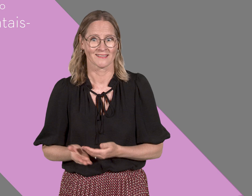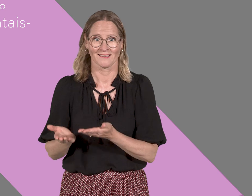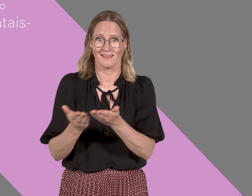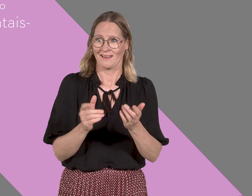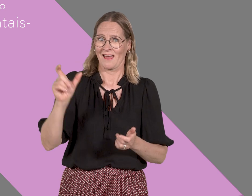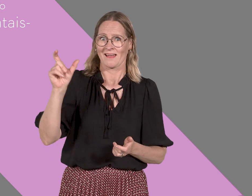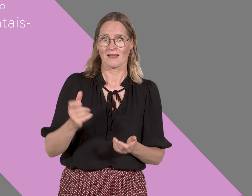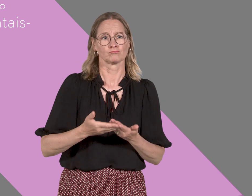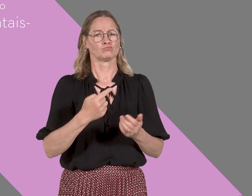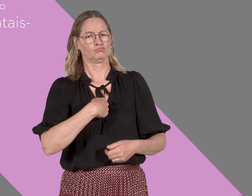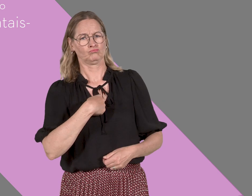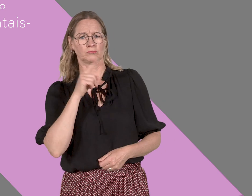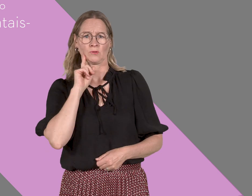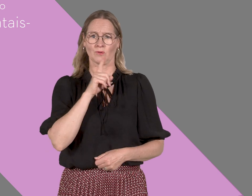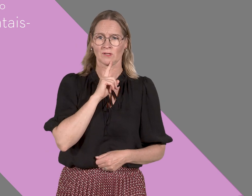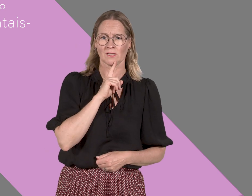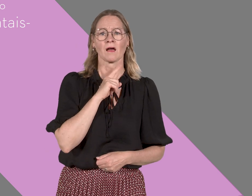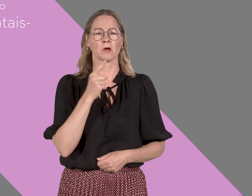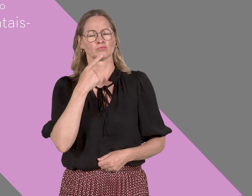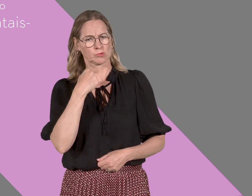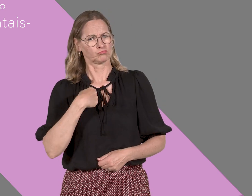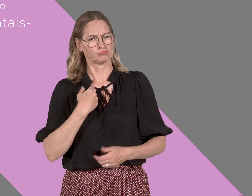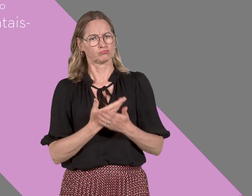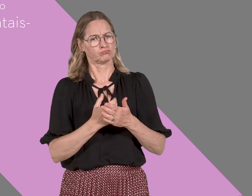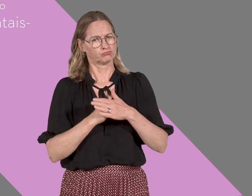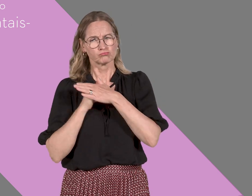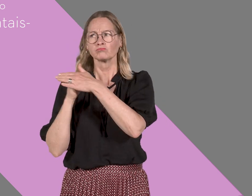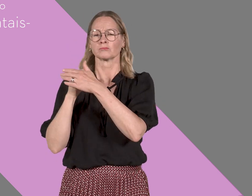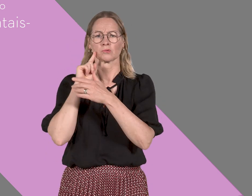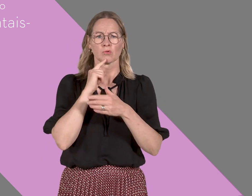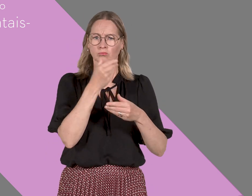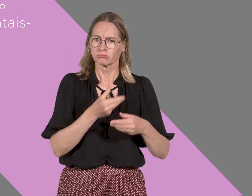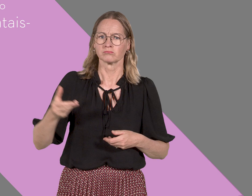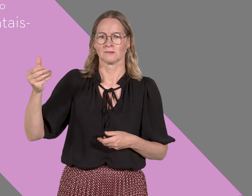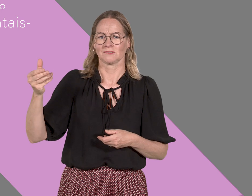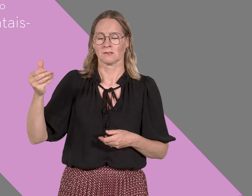Kerääjät esiintyvät kuuroina ja väittävät keräävänsä rahaa kuurojen hyväksi.